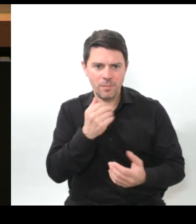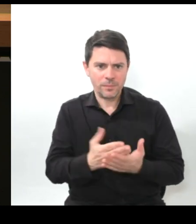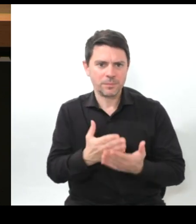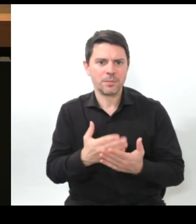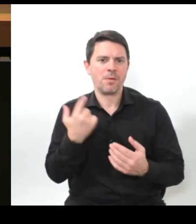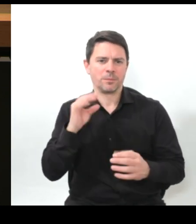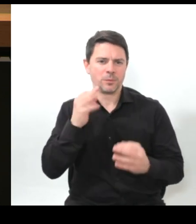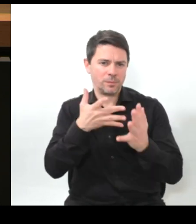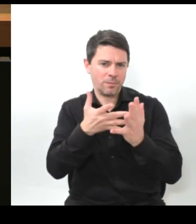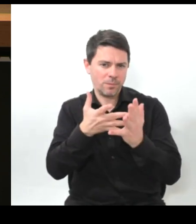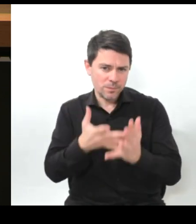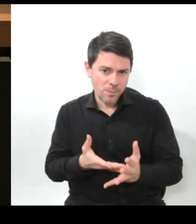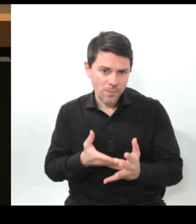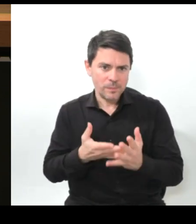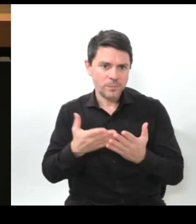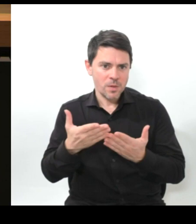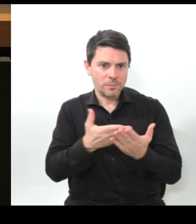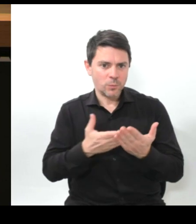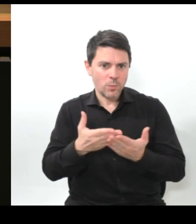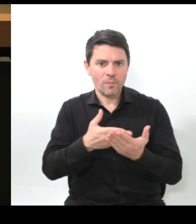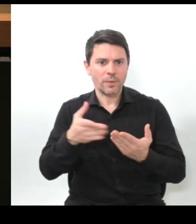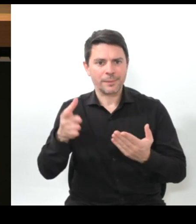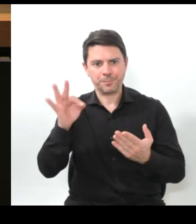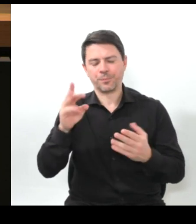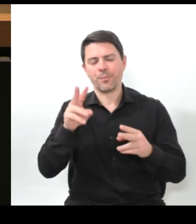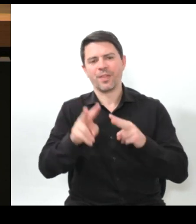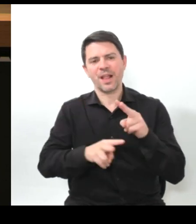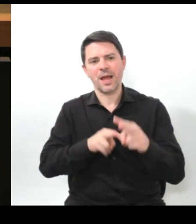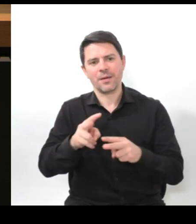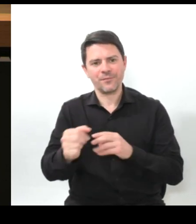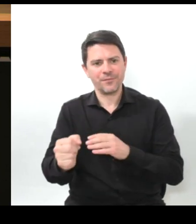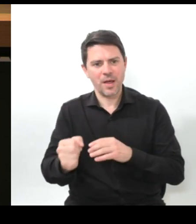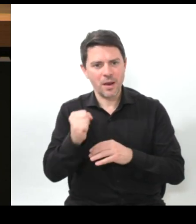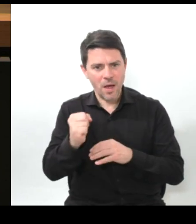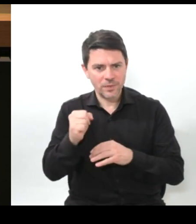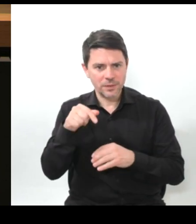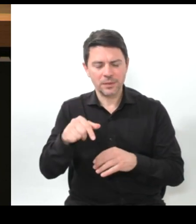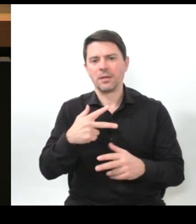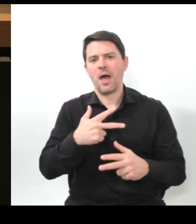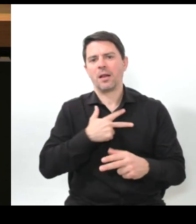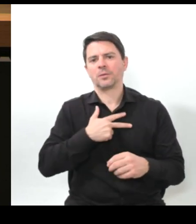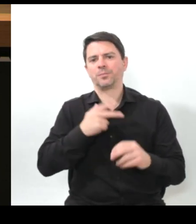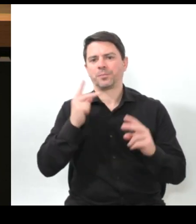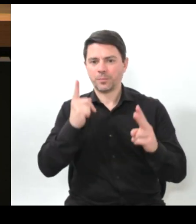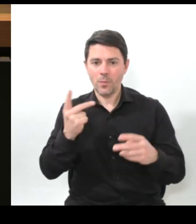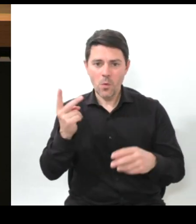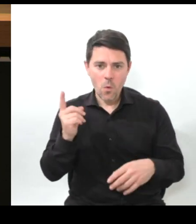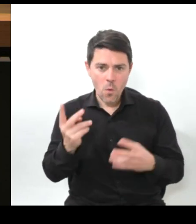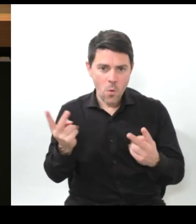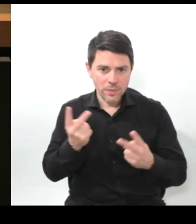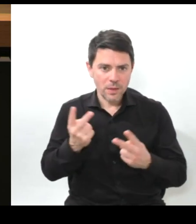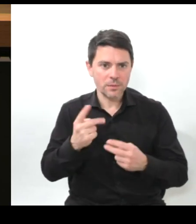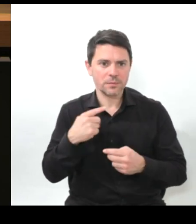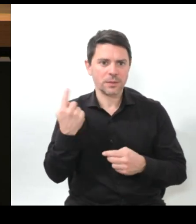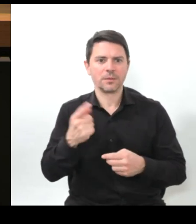Legislaturperiode angehen. Berlin braucht eine starke Kraft, die sich für die Mitarbeiterinnen und Mitarbeiter des Gesundheitswesen einsetzt.